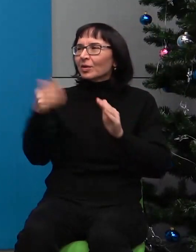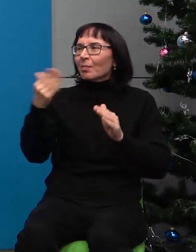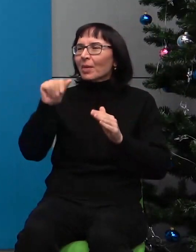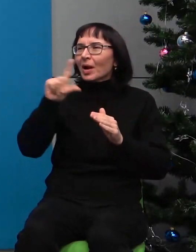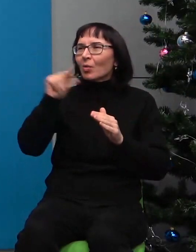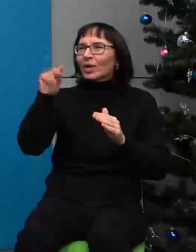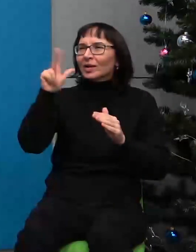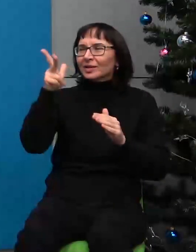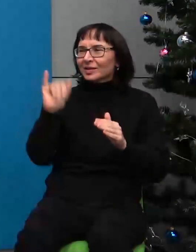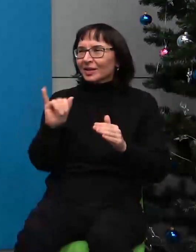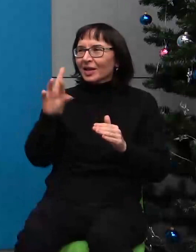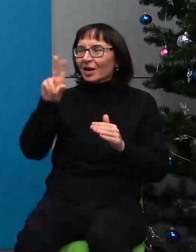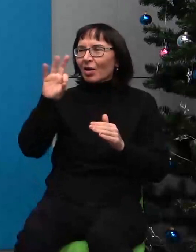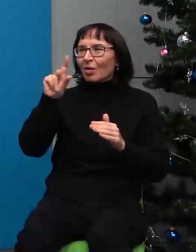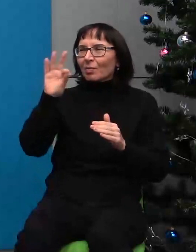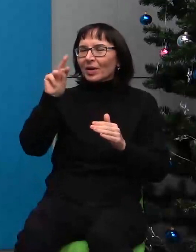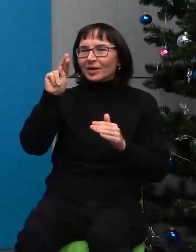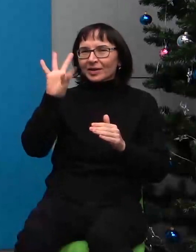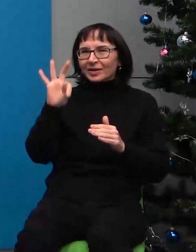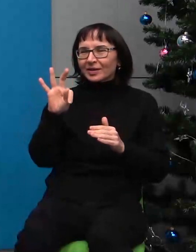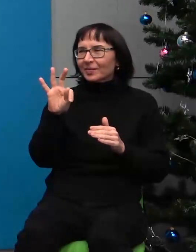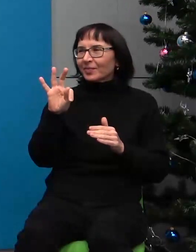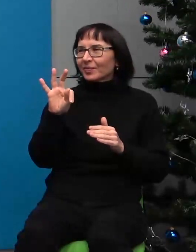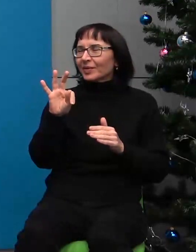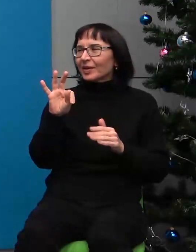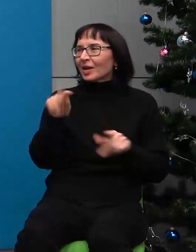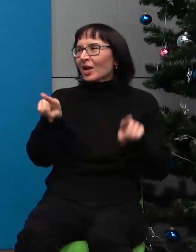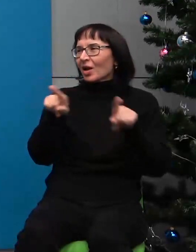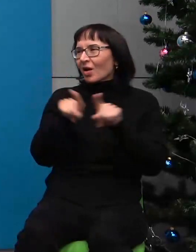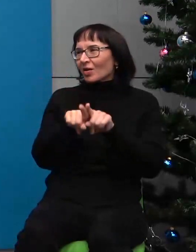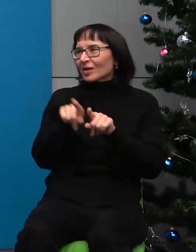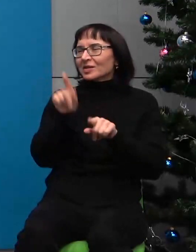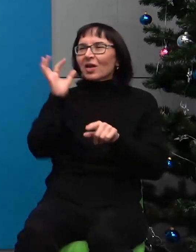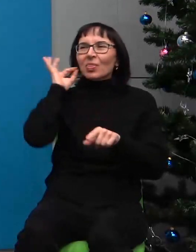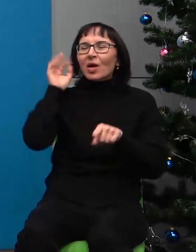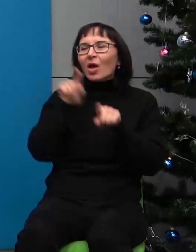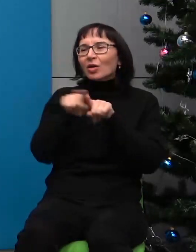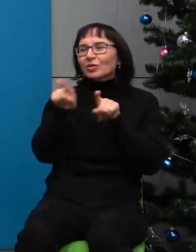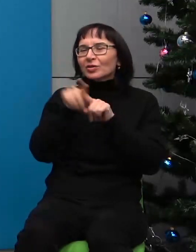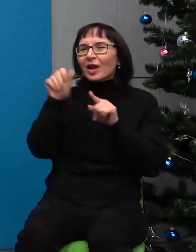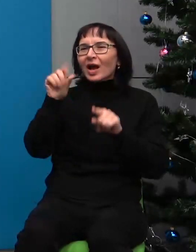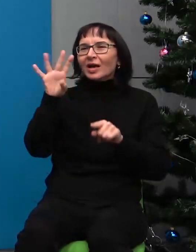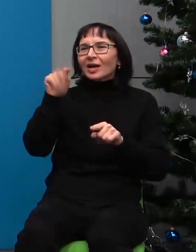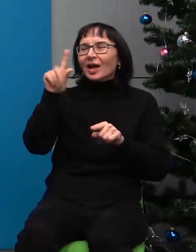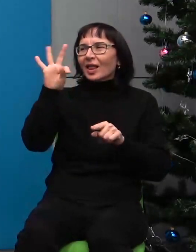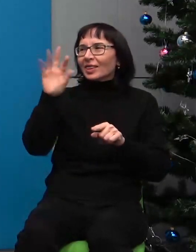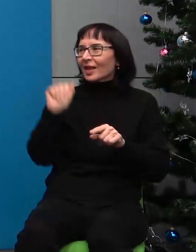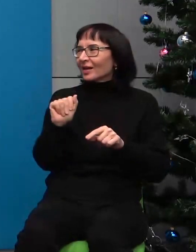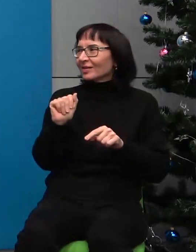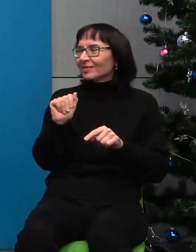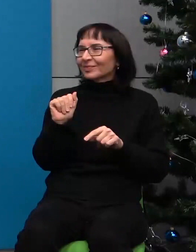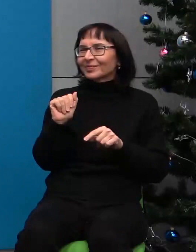który też pozdrawia. Robert powinieneś biegać teraz.